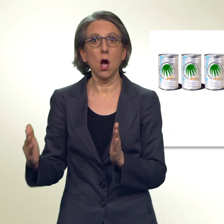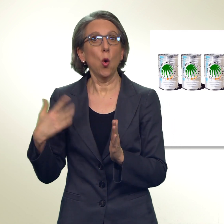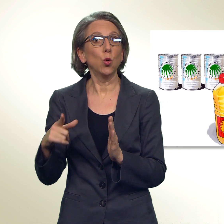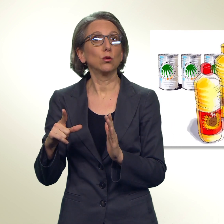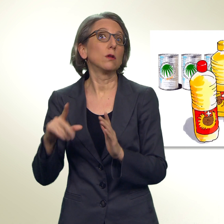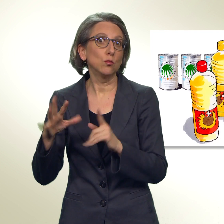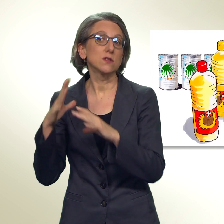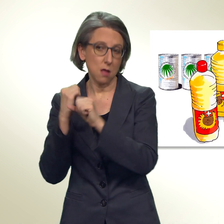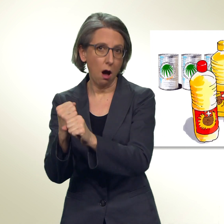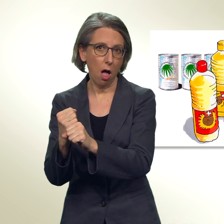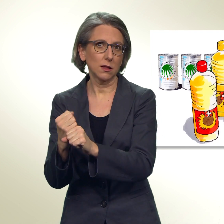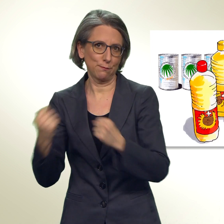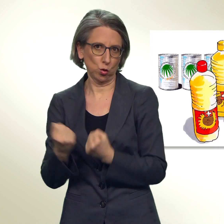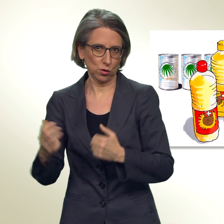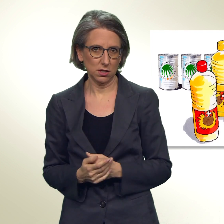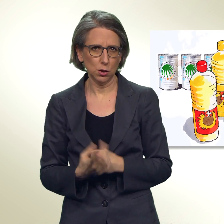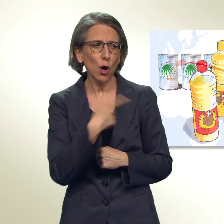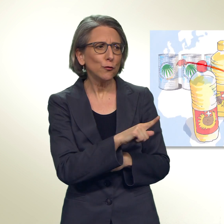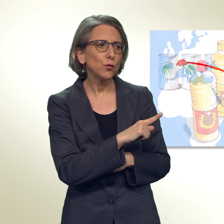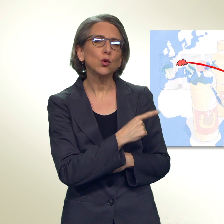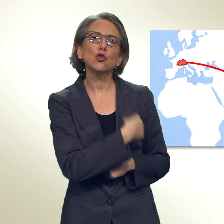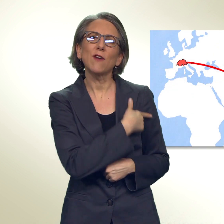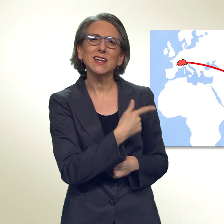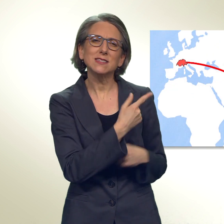Das wäre keine Gefahr für Schweizer Raps- oder Sonnenblumenöl.